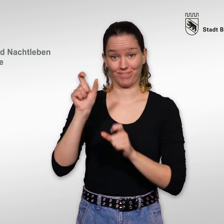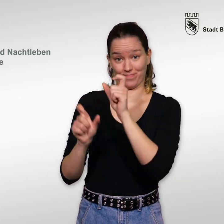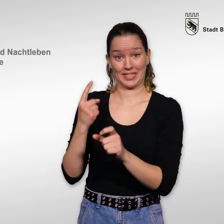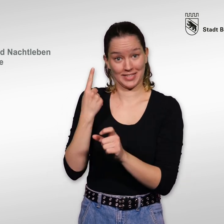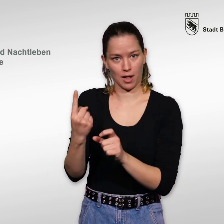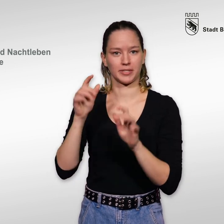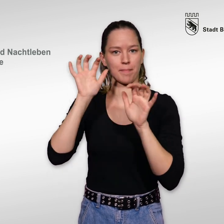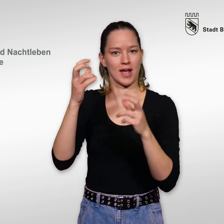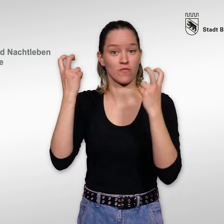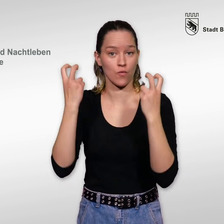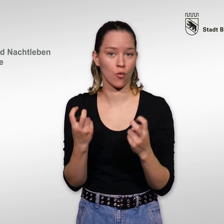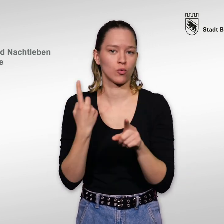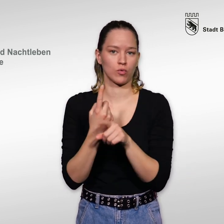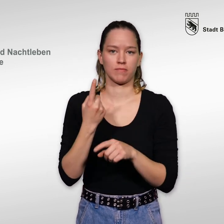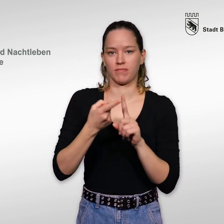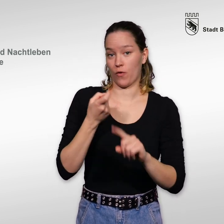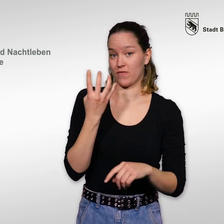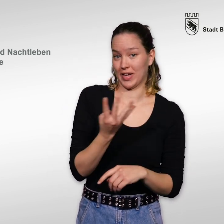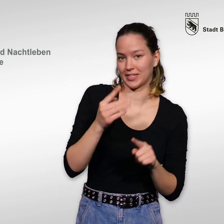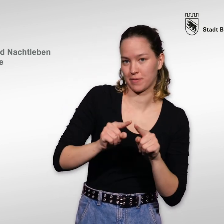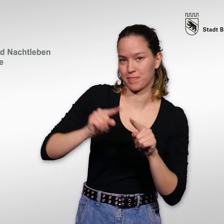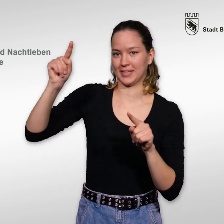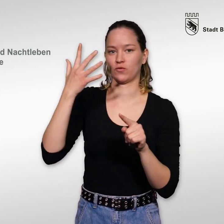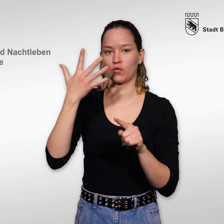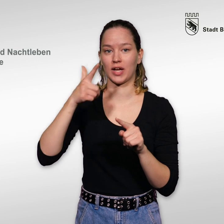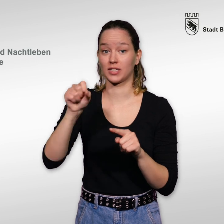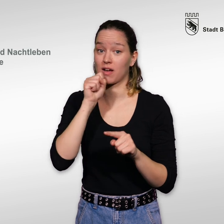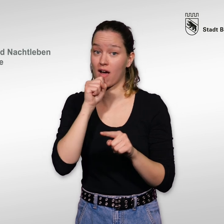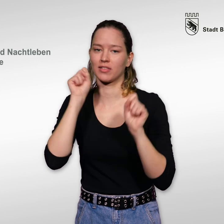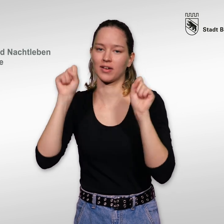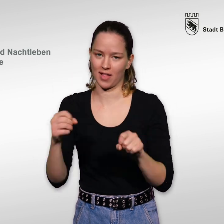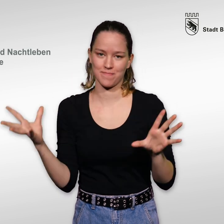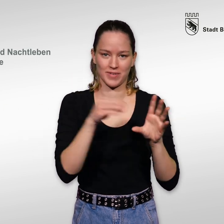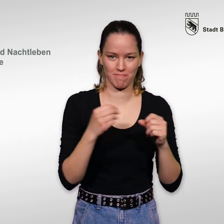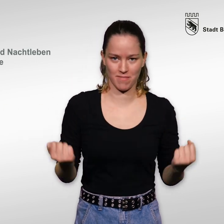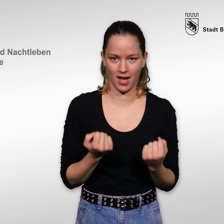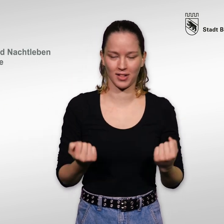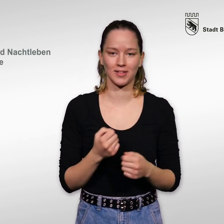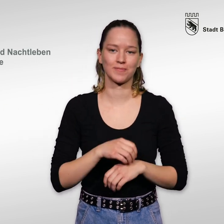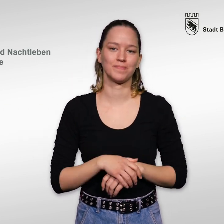die in Bern wohnen und zwischen 14 und 25 Jahre alt sind.